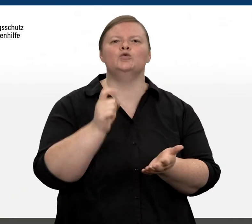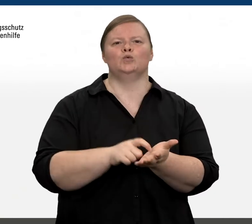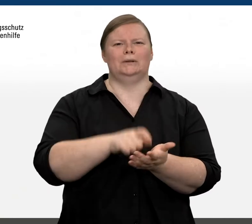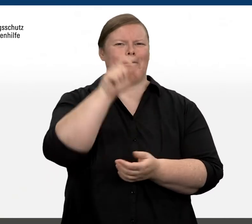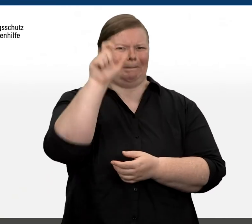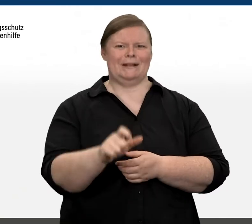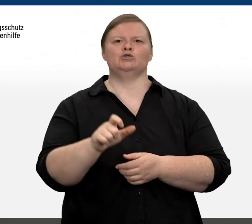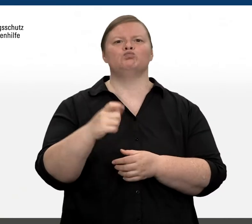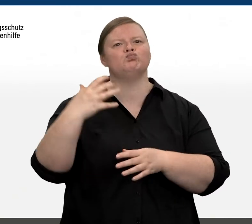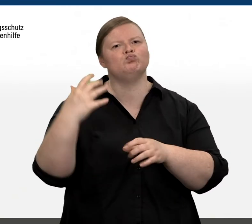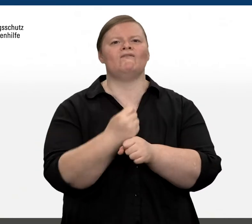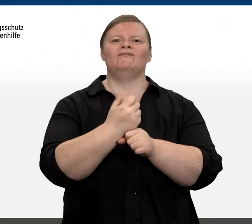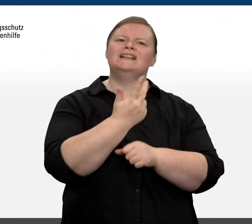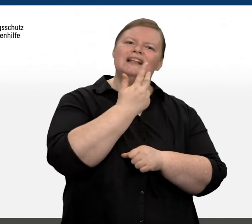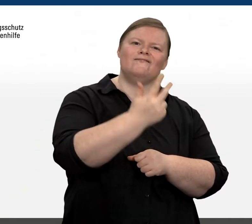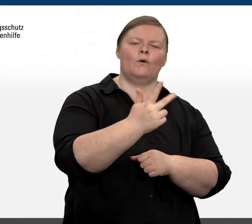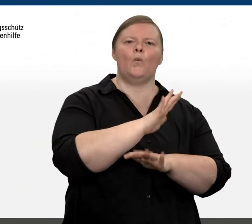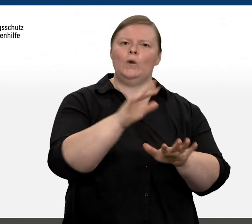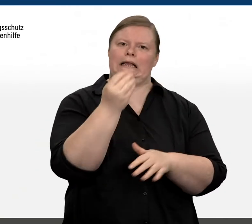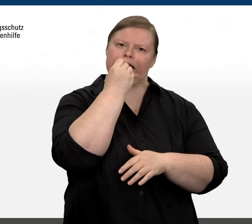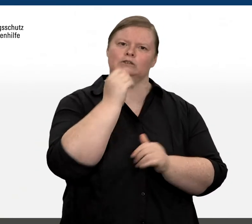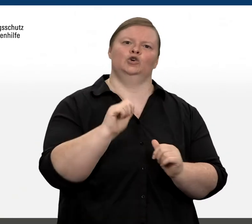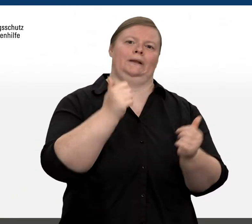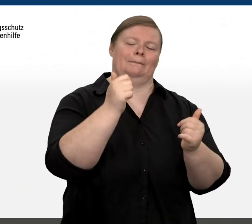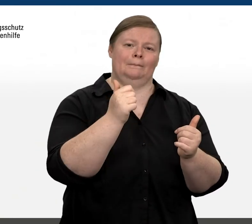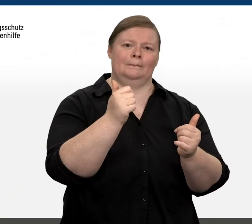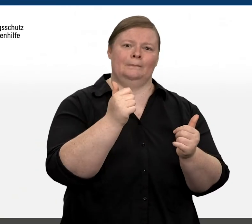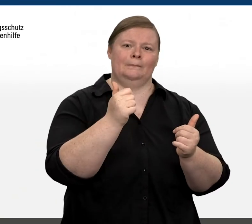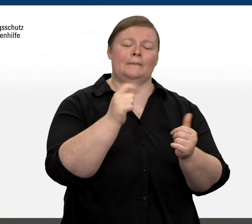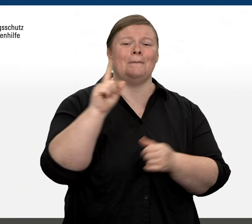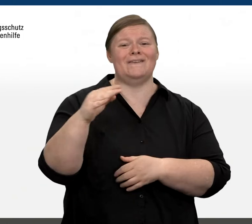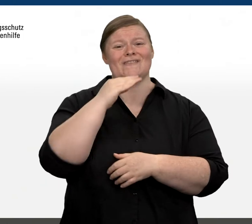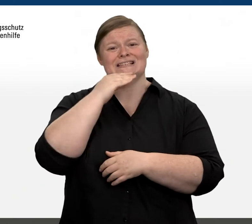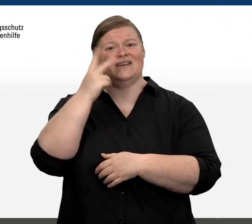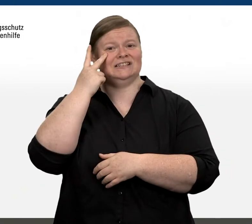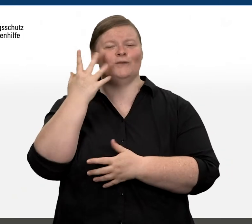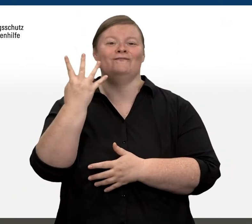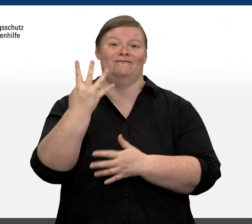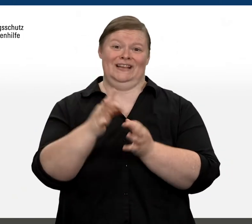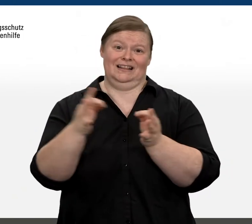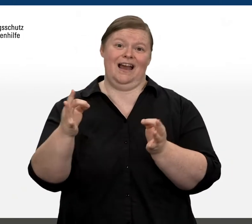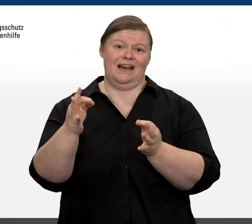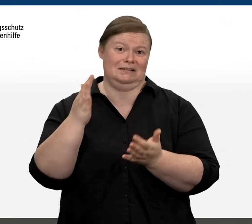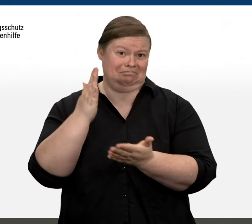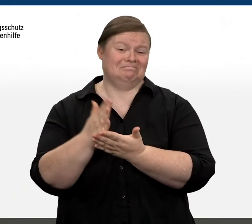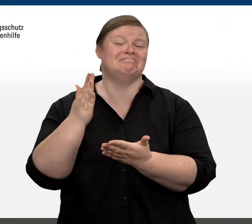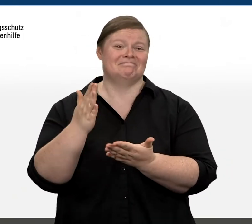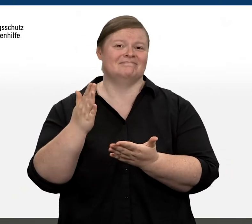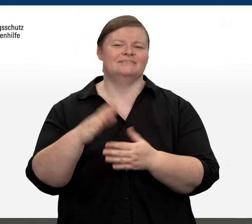denn ein Mensch kann bis zu drei Wochen ohne Nahrung auskommen, aber nur vier Tage ohne Flüssigkeit.